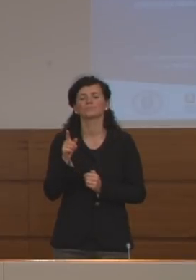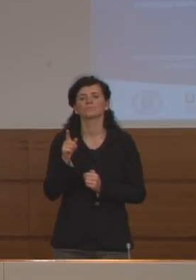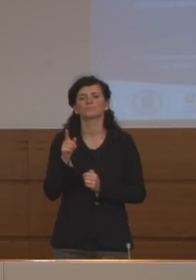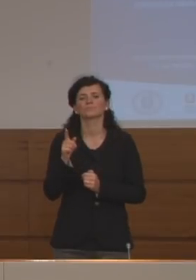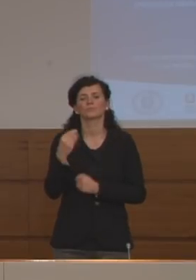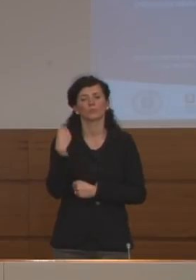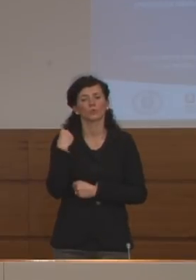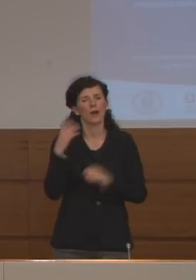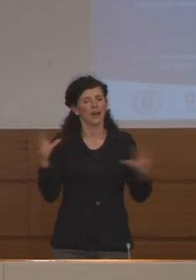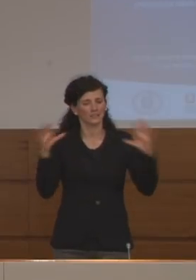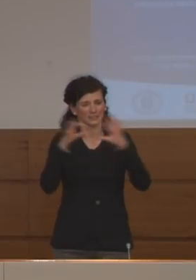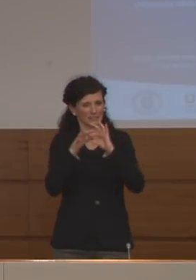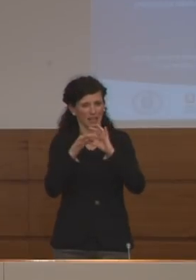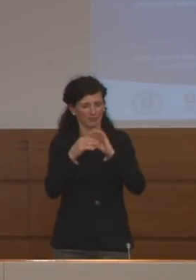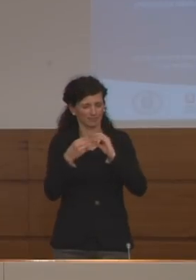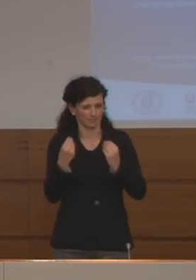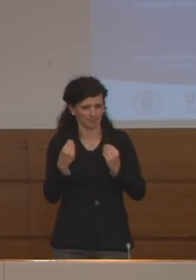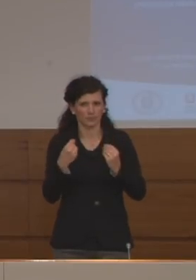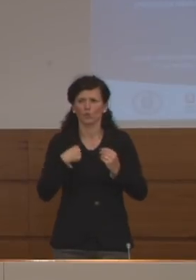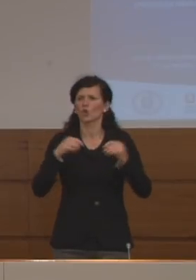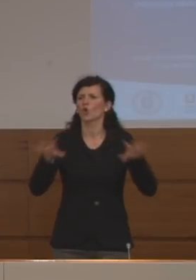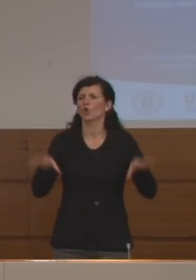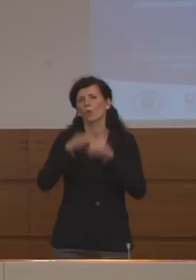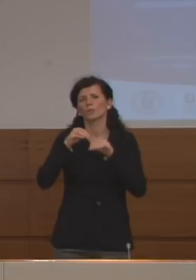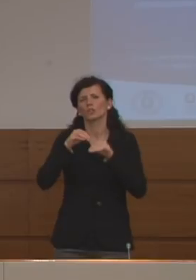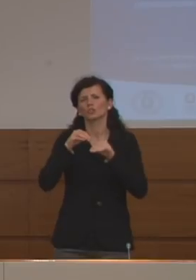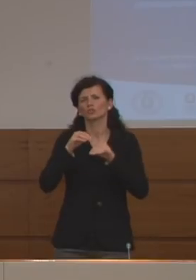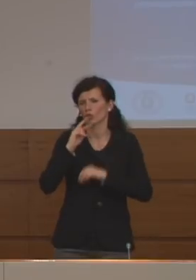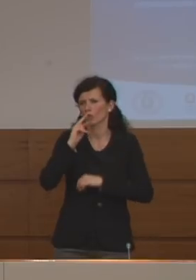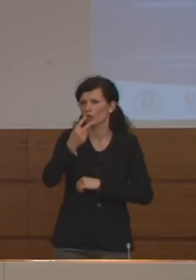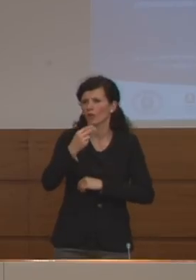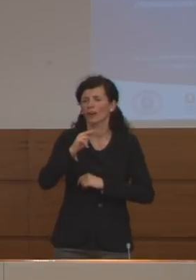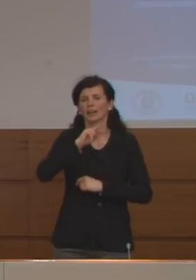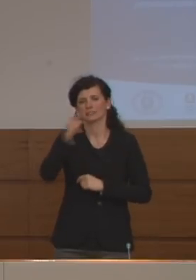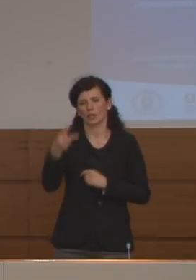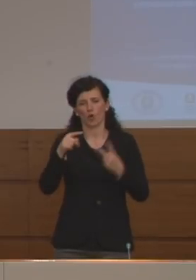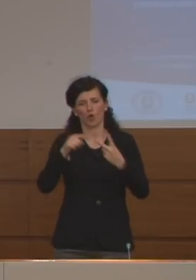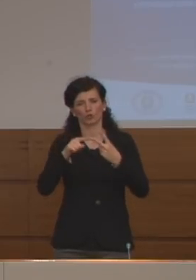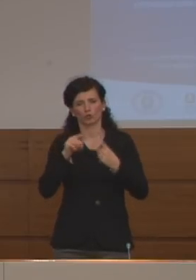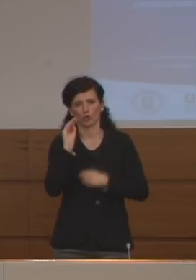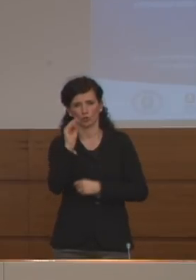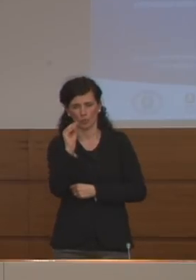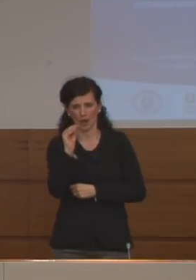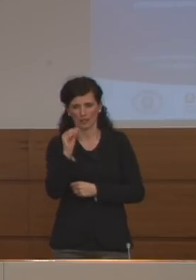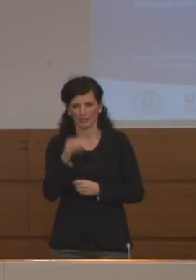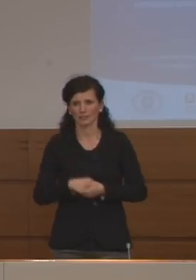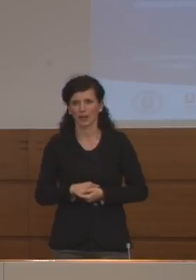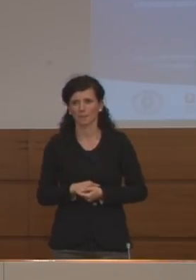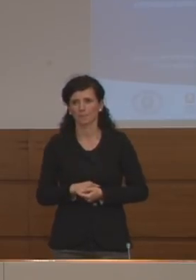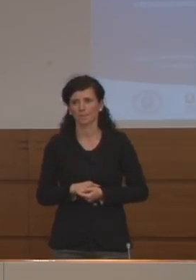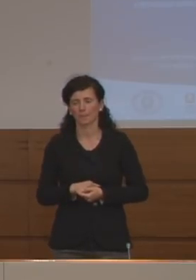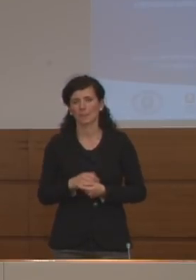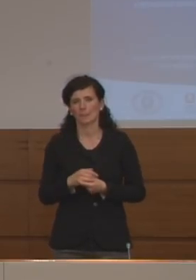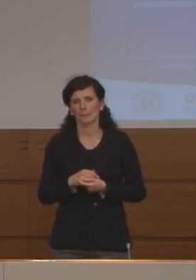Parto, se non le dispiace, dalla seconda delle domande. Perché evidentemente fa